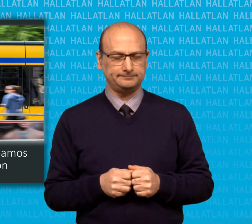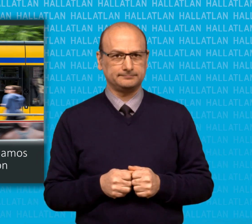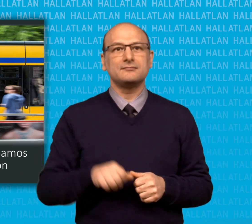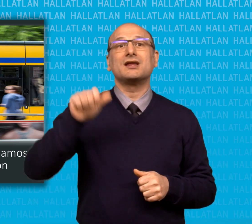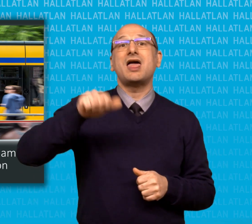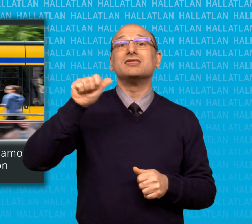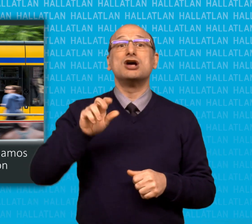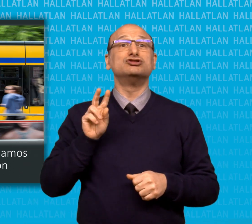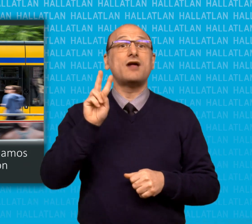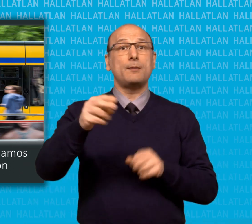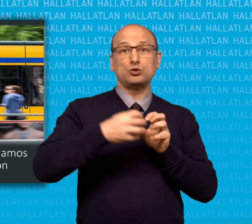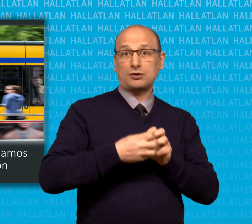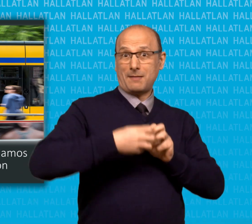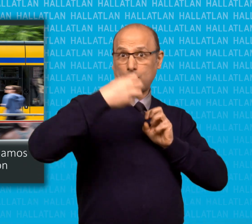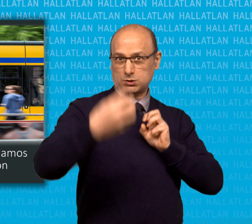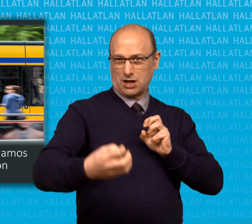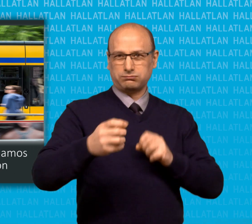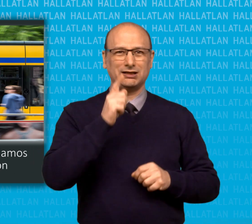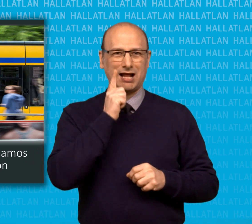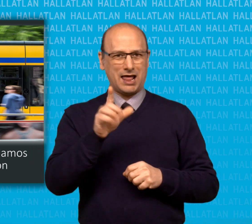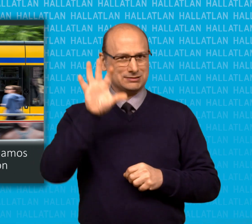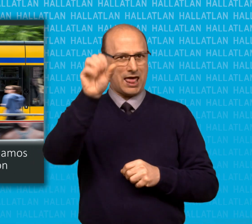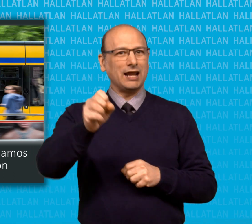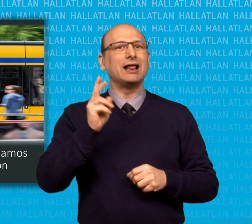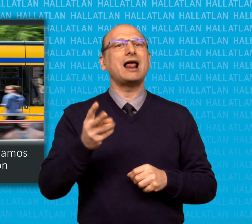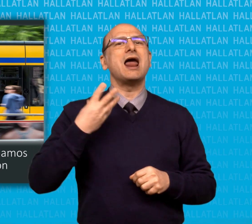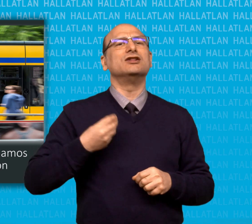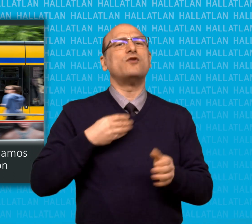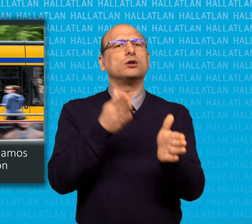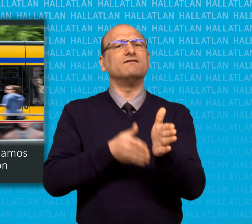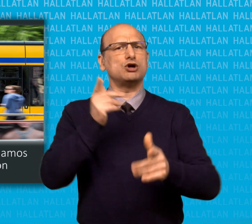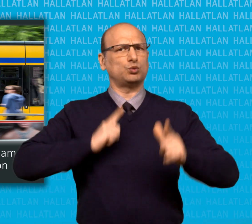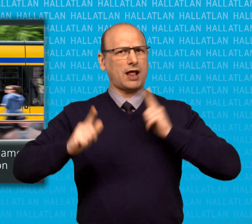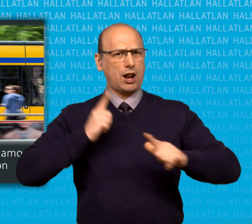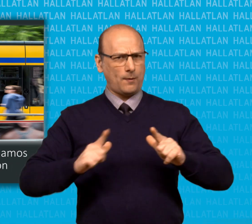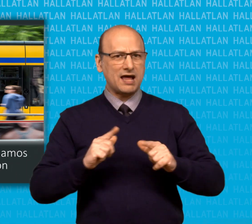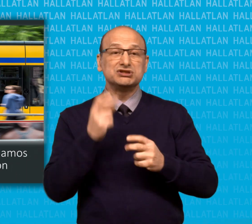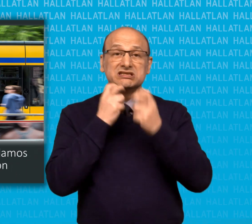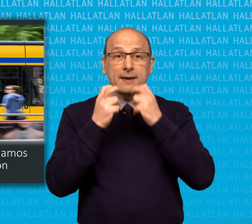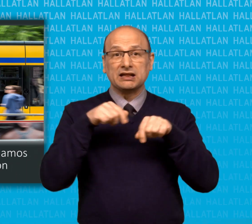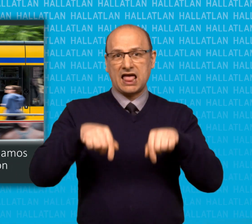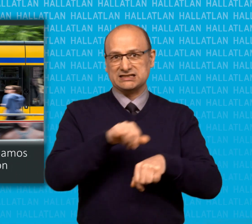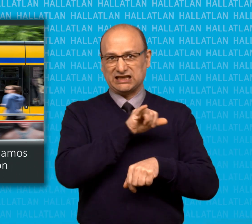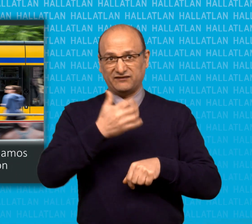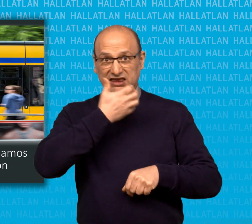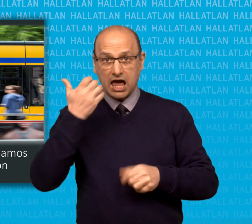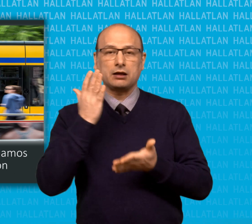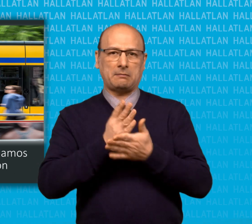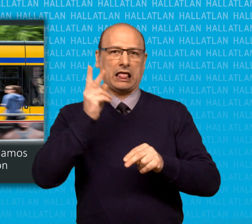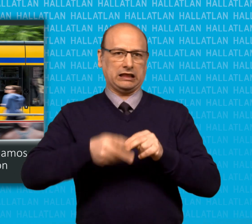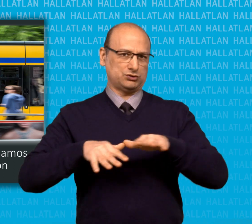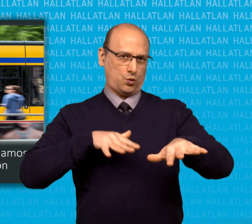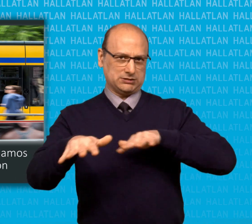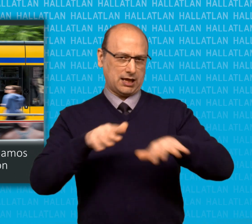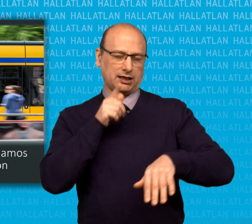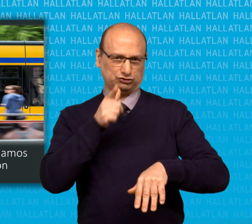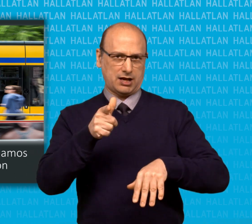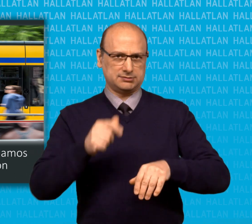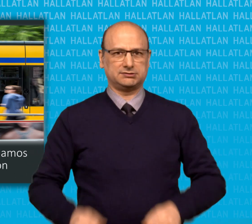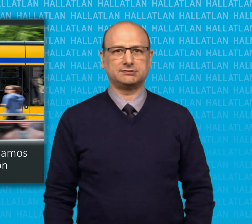Az 1-es villamos meghosszabbítása Kelenföld vasútállomásig várhatóan 2019 nyarán fejeződik be.